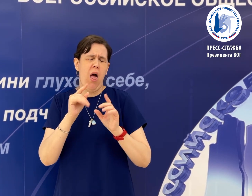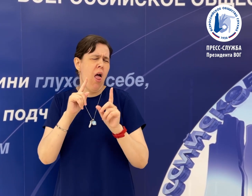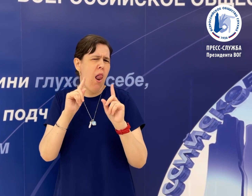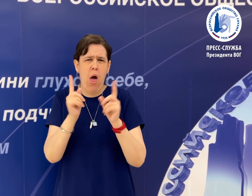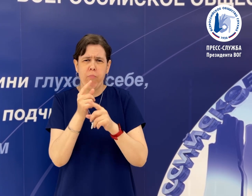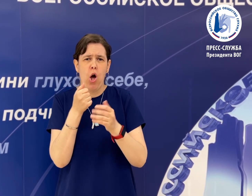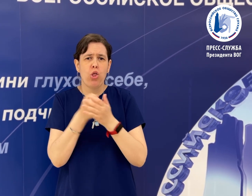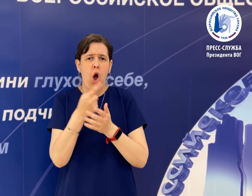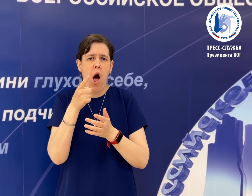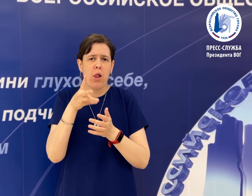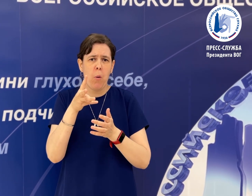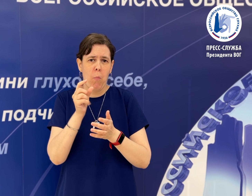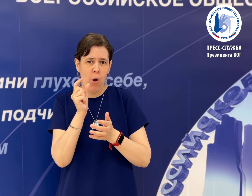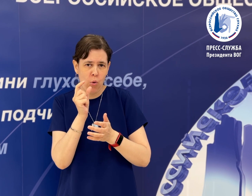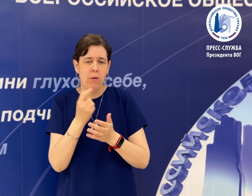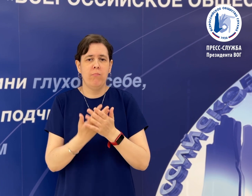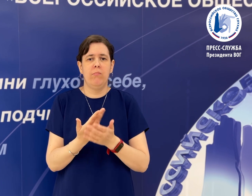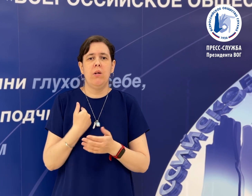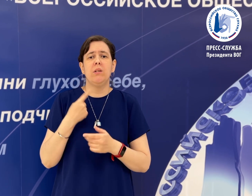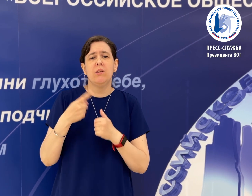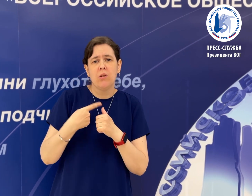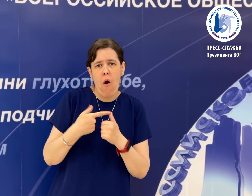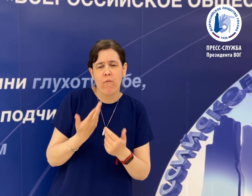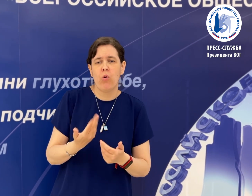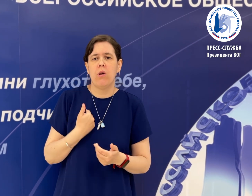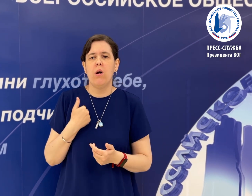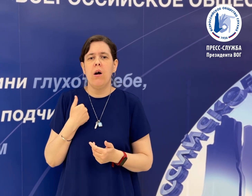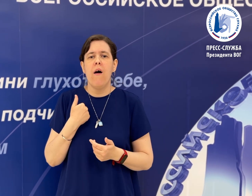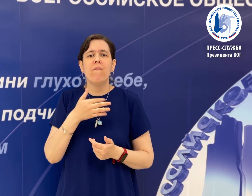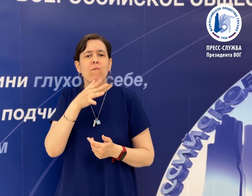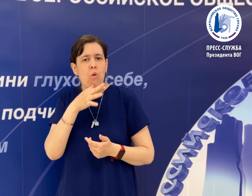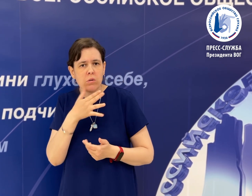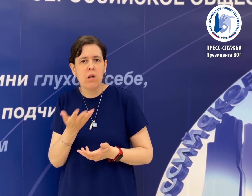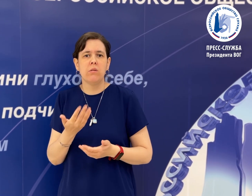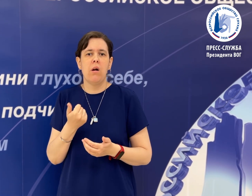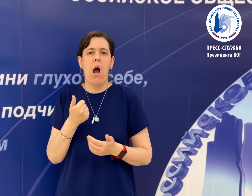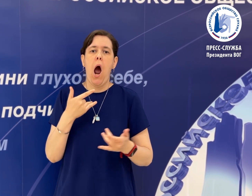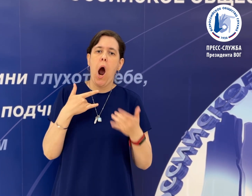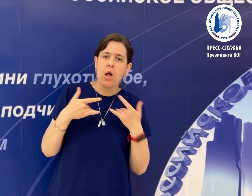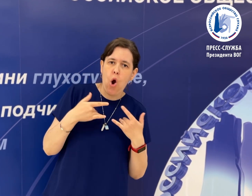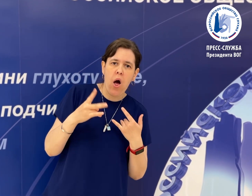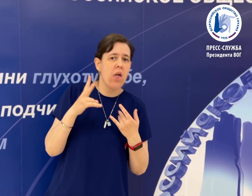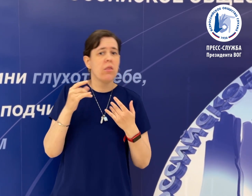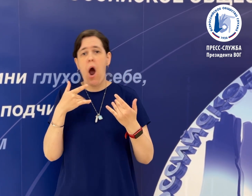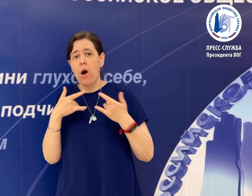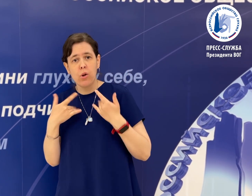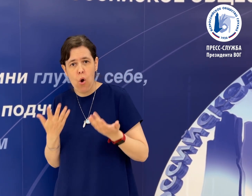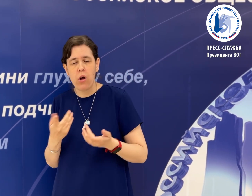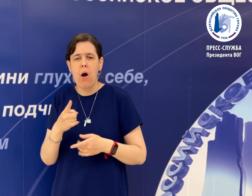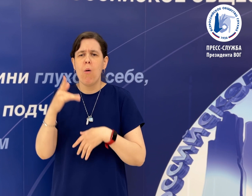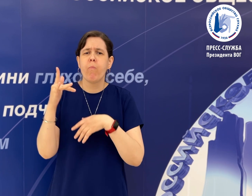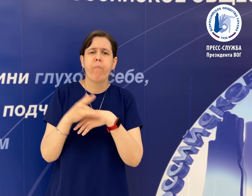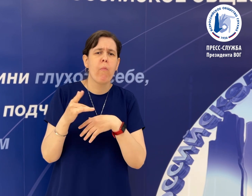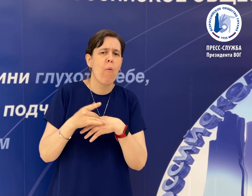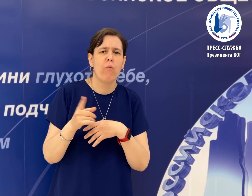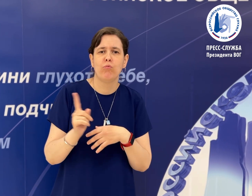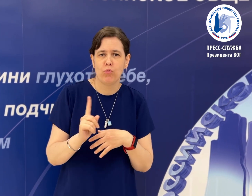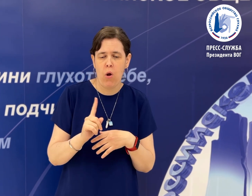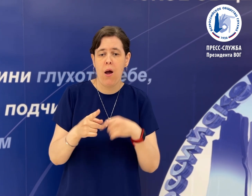на 1-2 минуты о себе, в котором расскажите, как вас зовут, какой у вас возраст, являетесь ли вы профессиональным/непрофессиональным актером, какое у вас хобби.